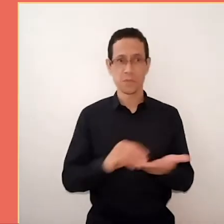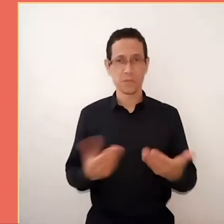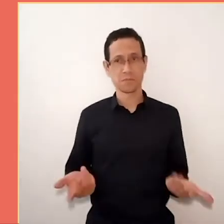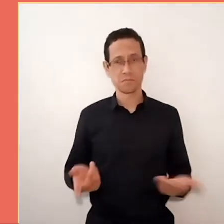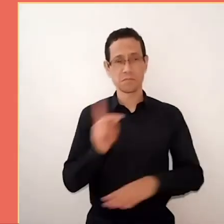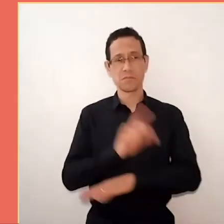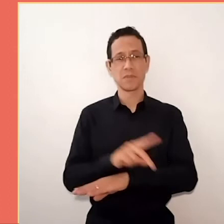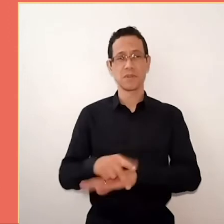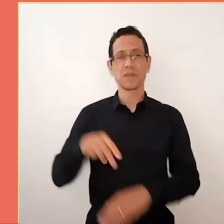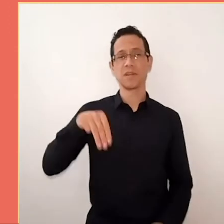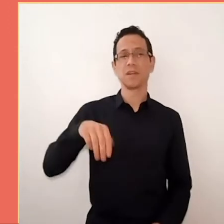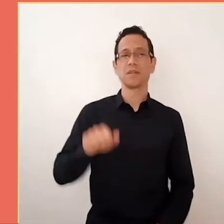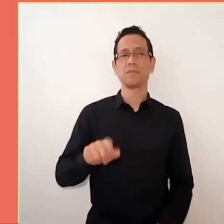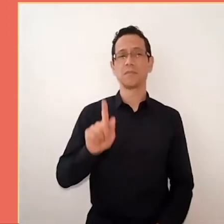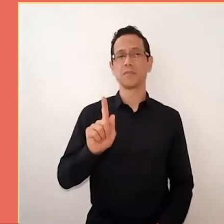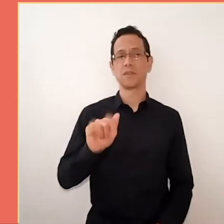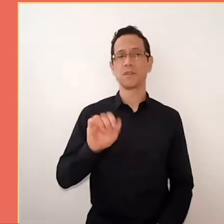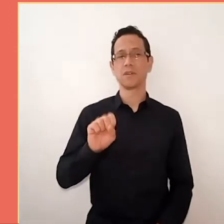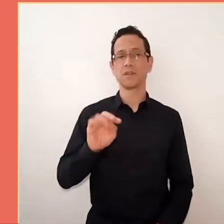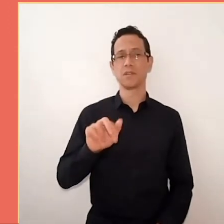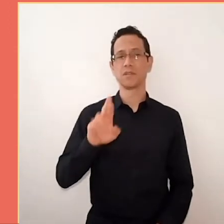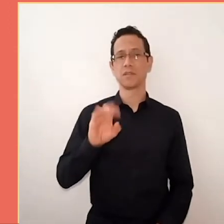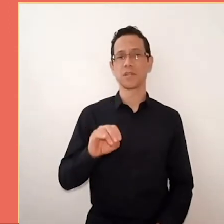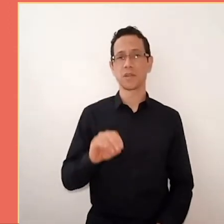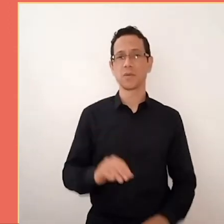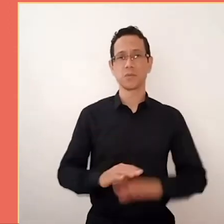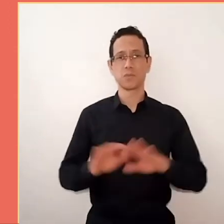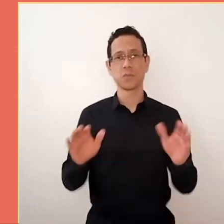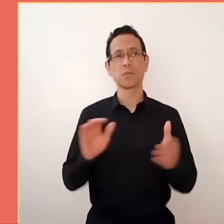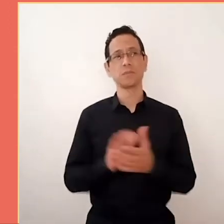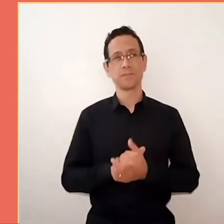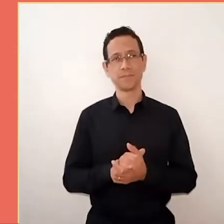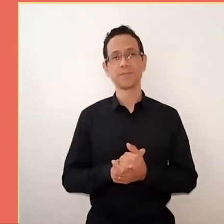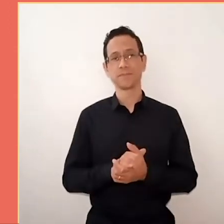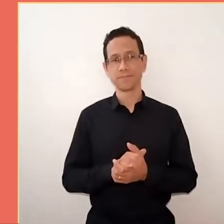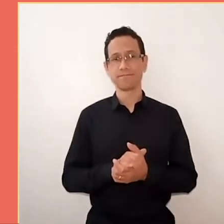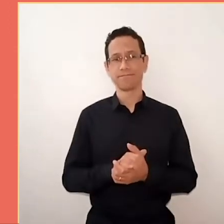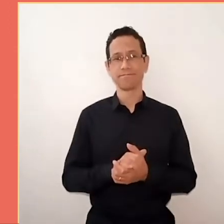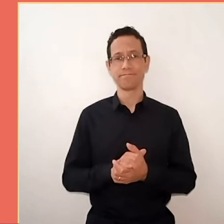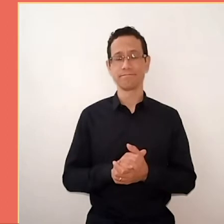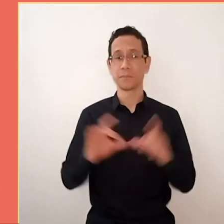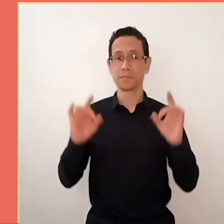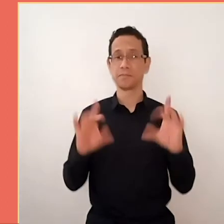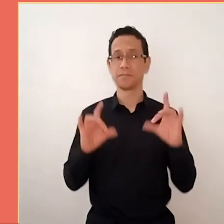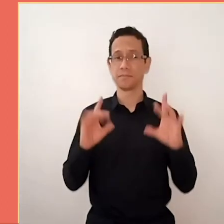e eu digo pra vocês de novo, é muito complexo saber fazer isso como especialista que nós temos que ser, e não como o pai e a mãe